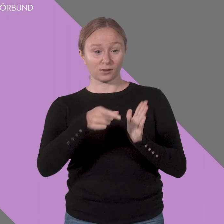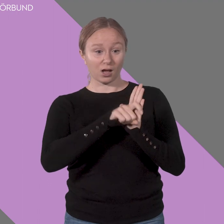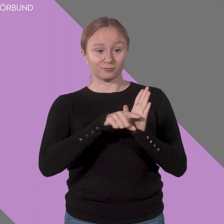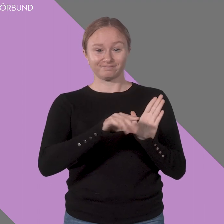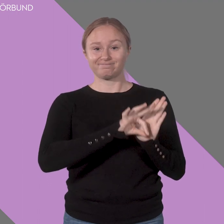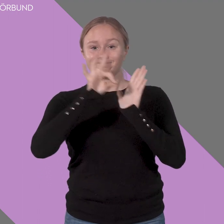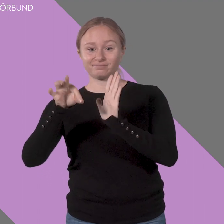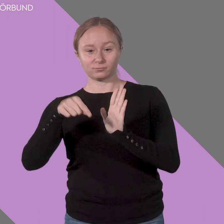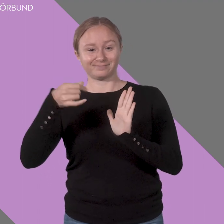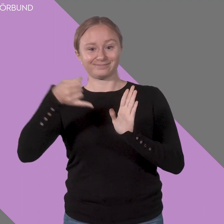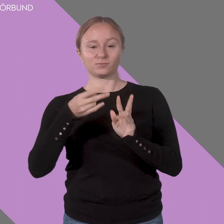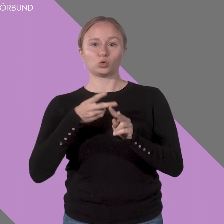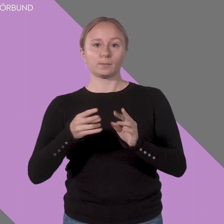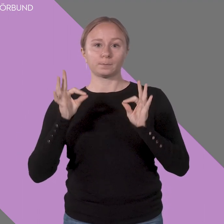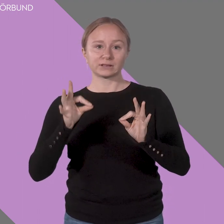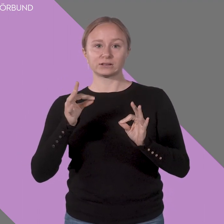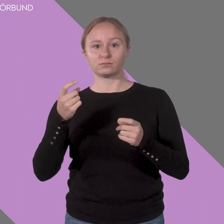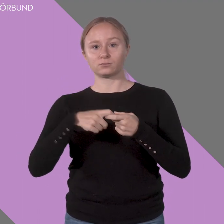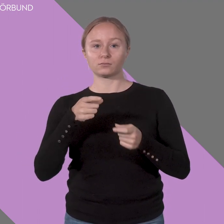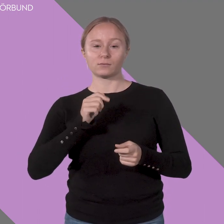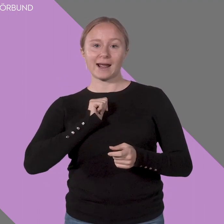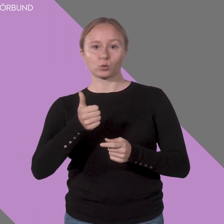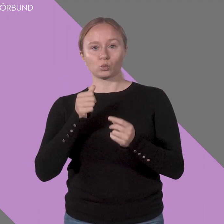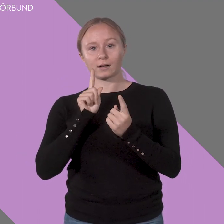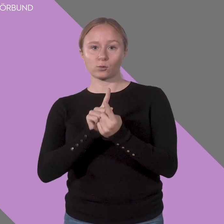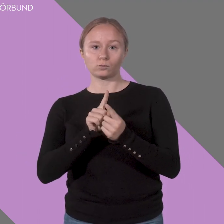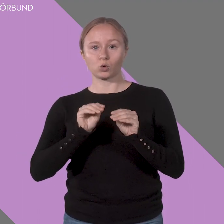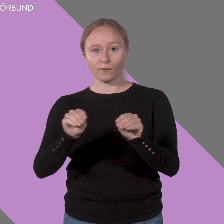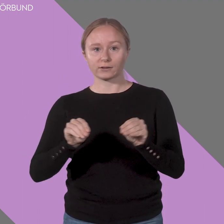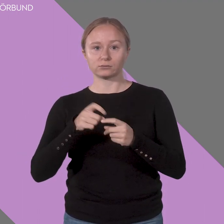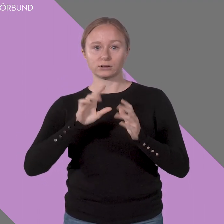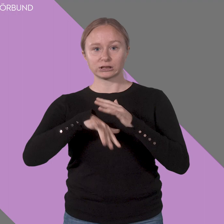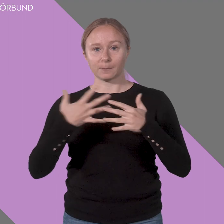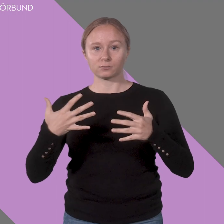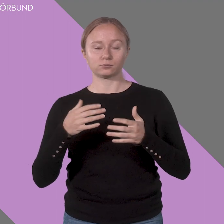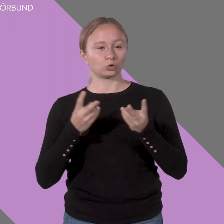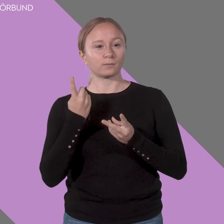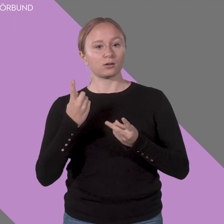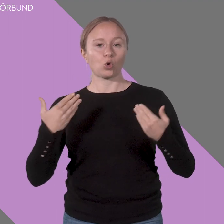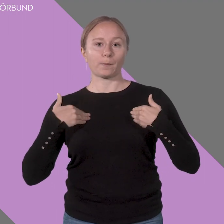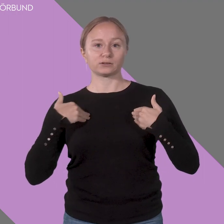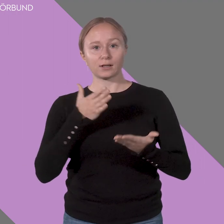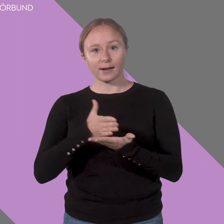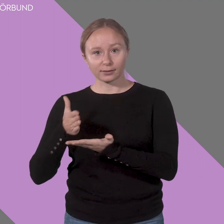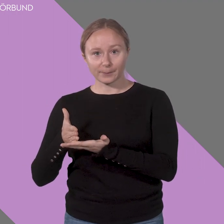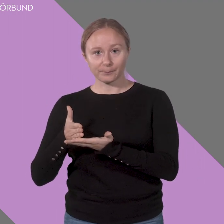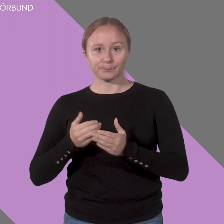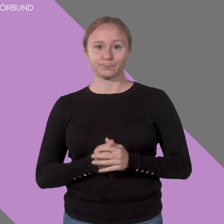eftersom lagen, som nu senarelagts, äntligen inkluderar - individuell undervisning i teckenspråk som en subjektiv rättighet.